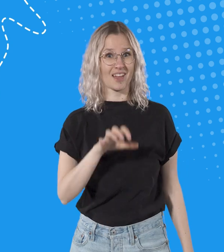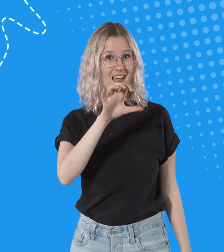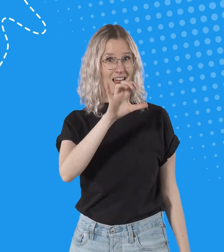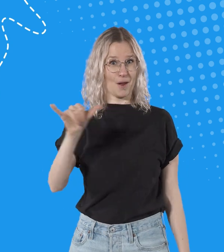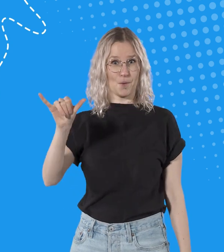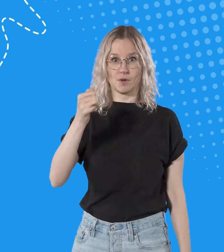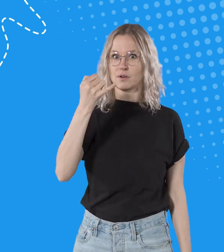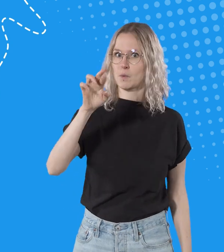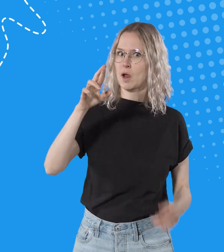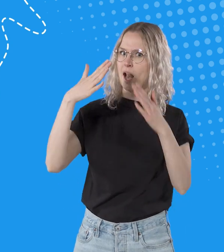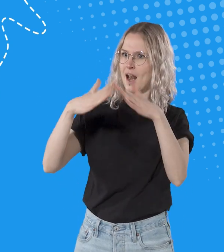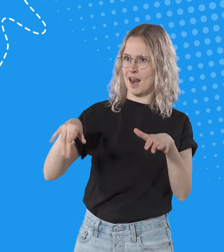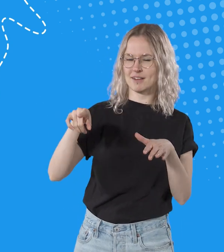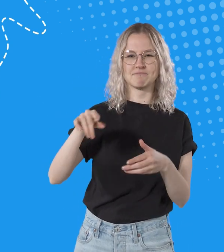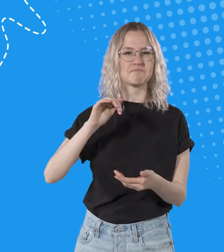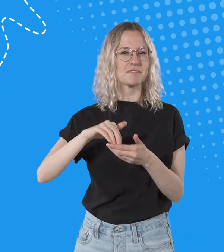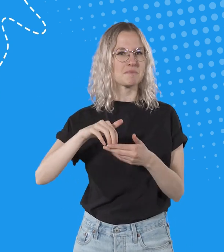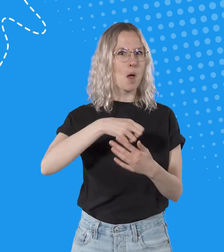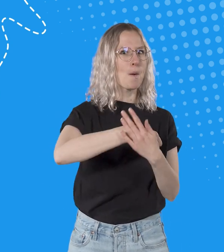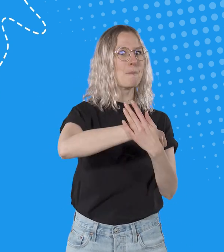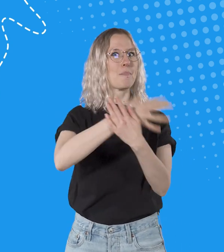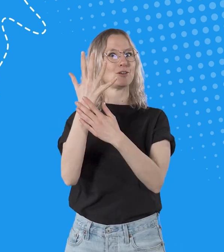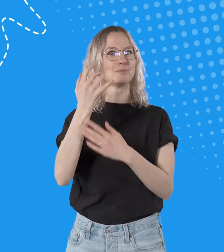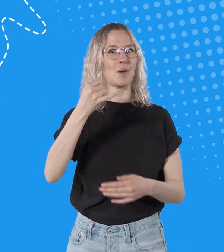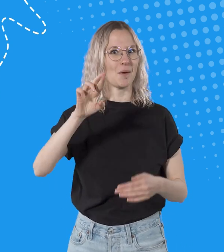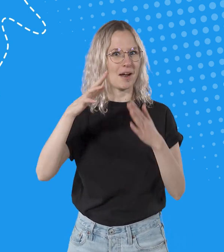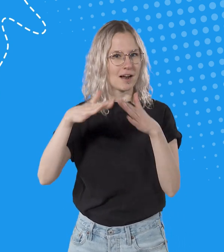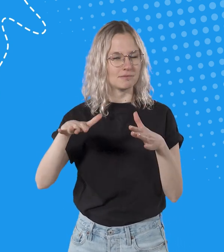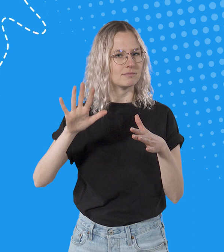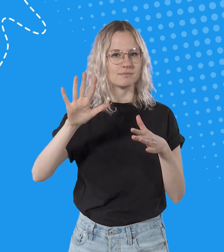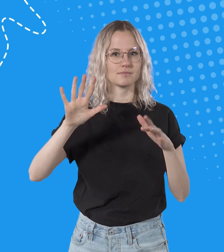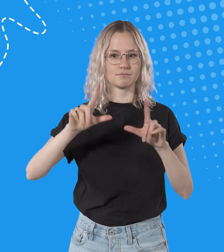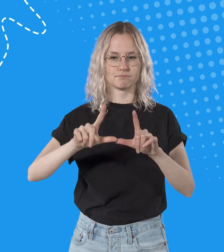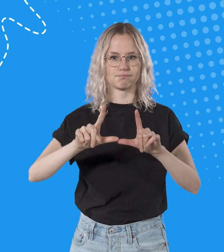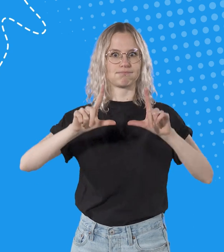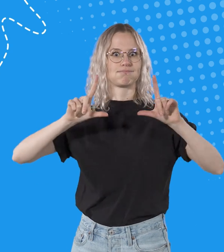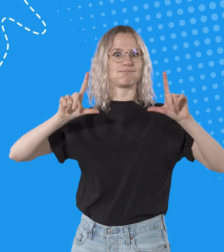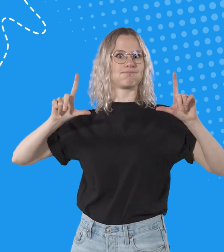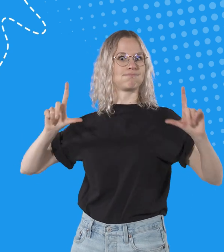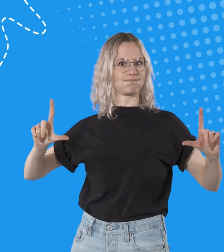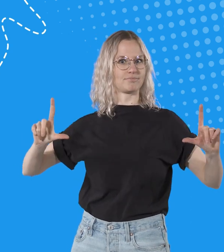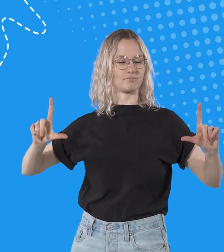EUDY Junior Camp on kuin pohjoismainen lastenleiri, - mutta suuremmassa mittakaavassa!